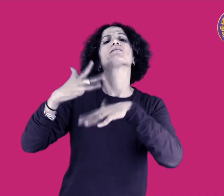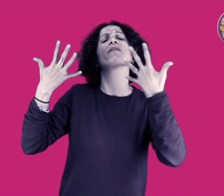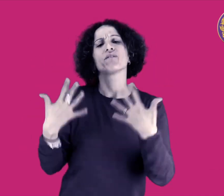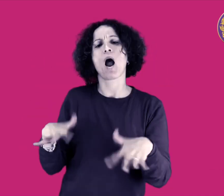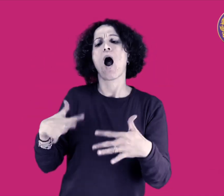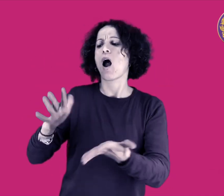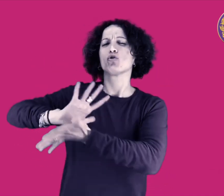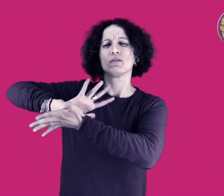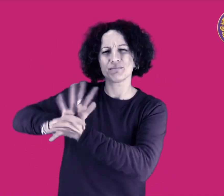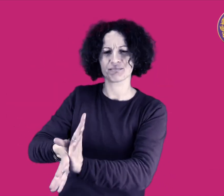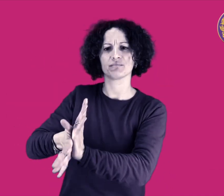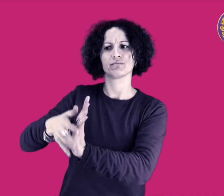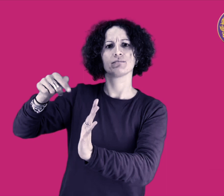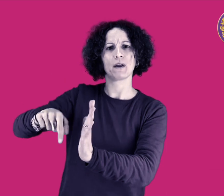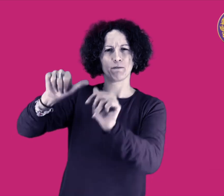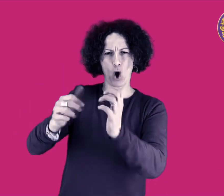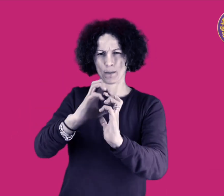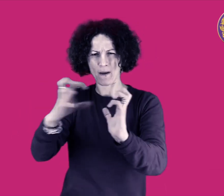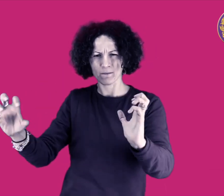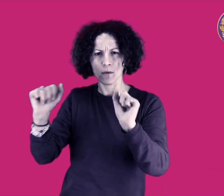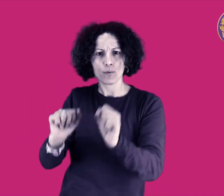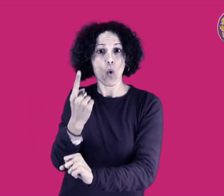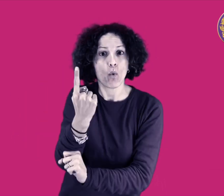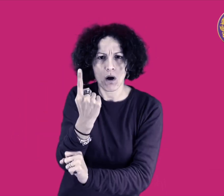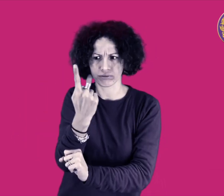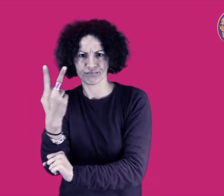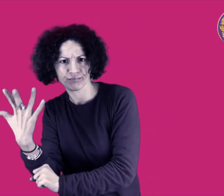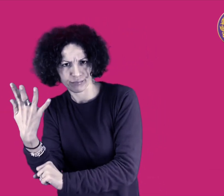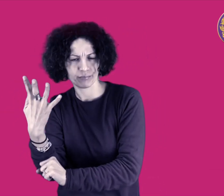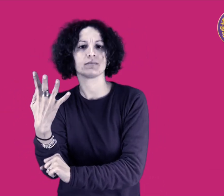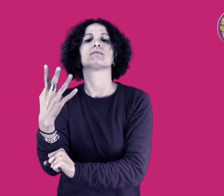ha dichiarato di aver subito almeno una forma di violenza.